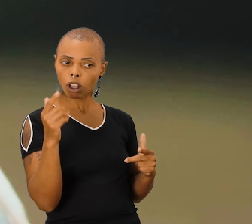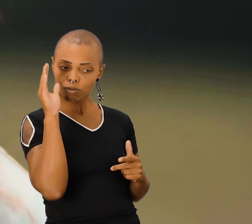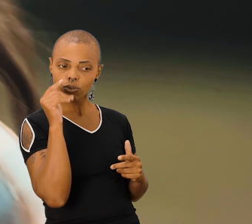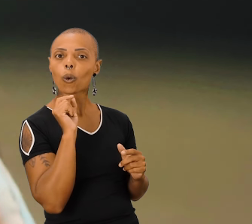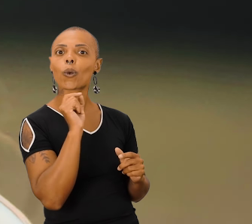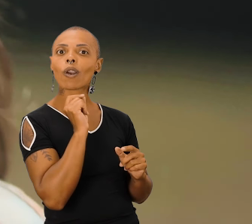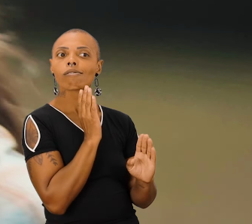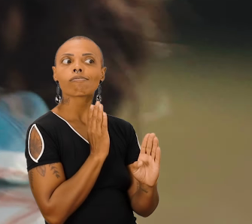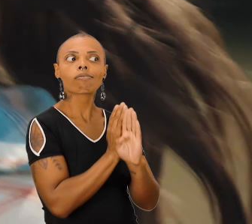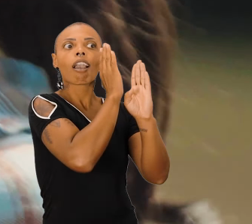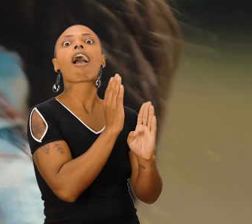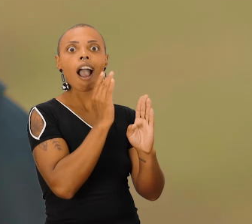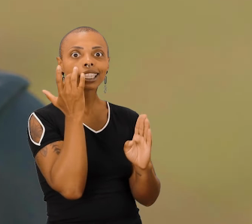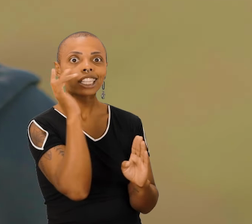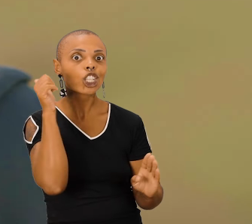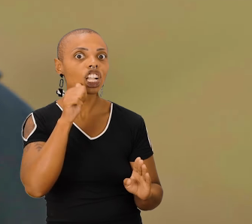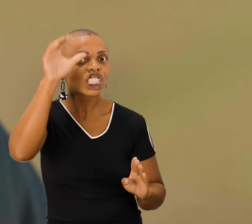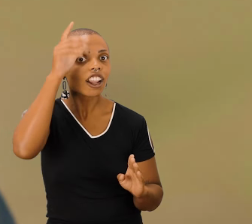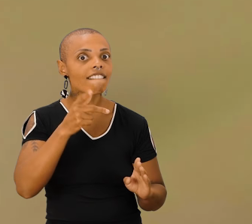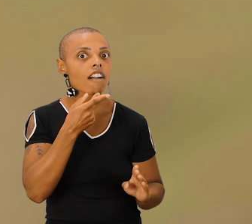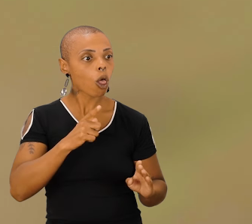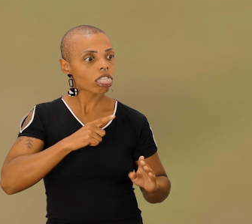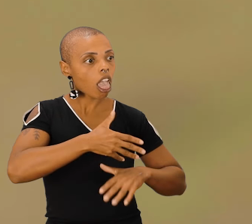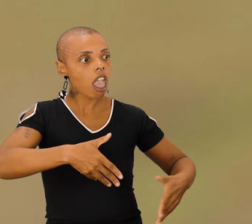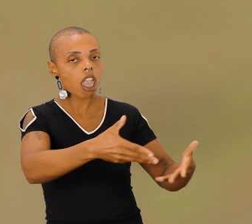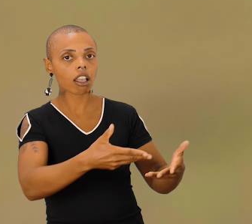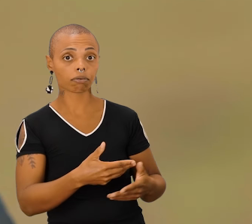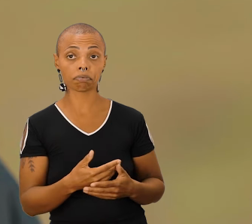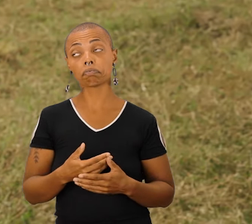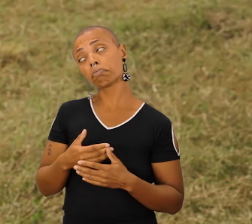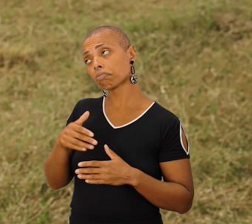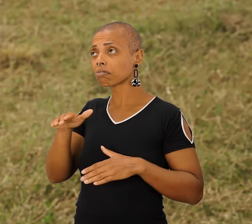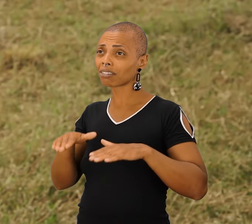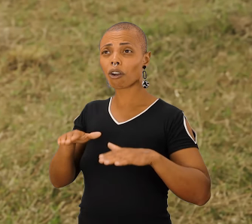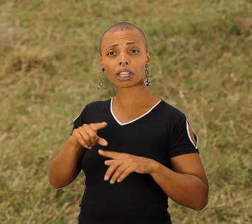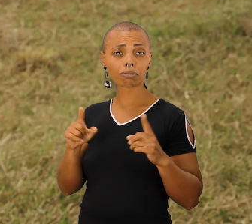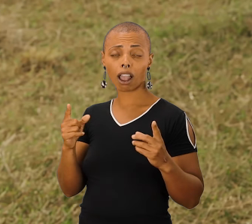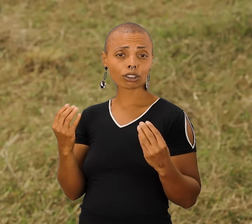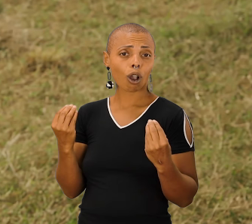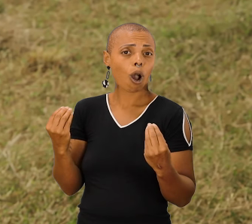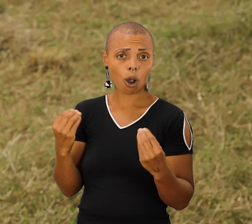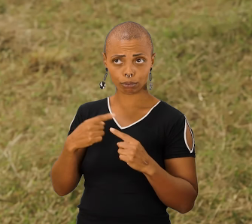que a tia falou que tem por aqui? [Jotapê] Hum... Não sei, talvez. Mas como? Eu não faço a mínima ideia por onde começar.